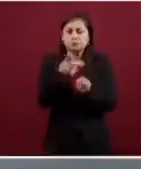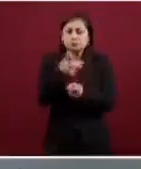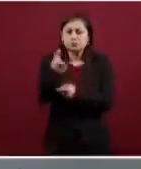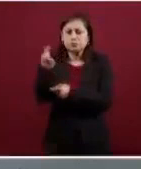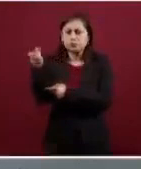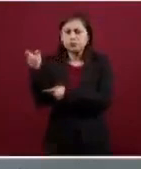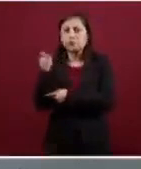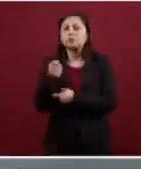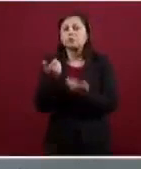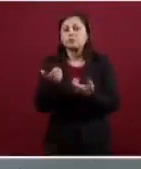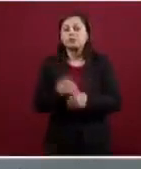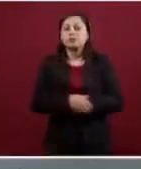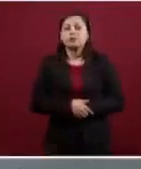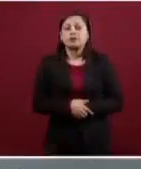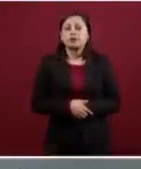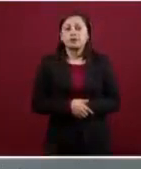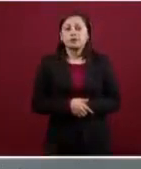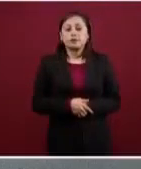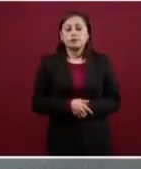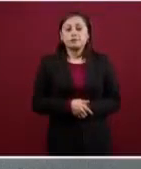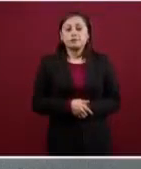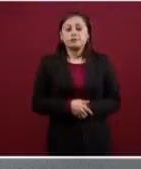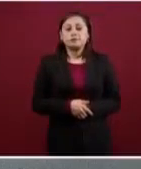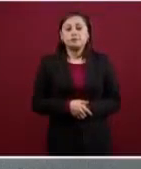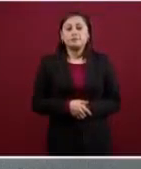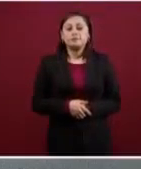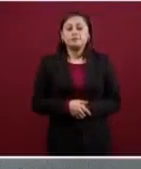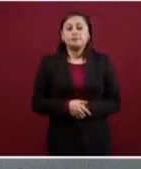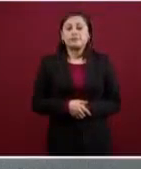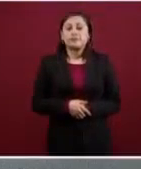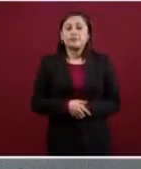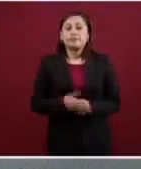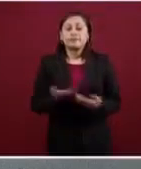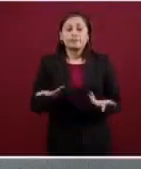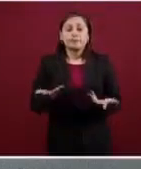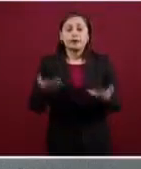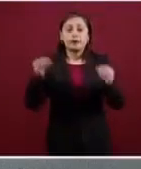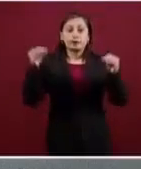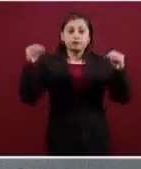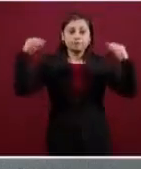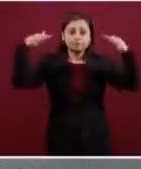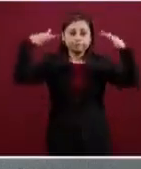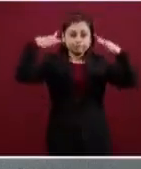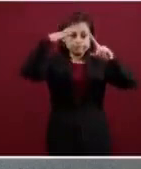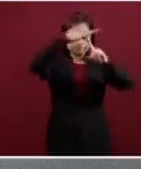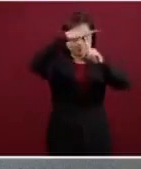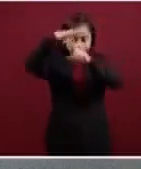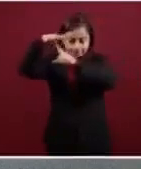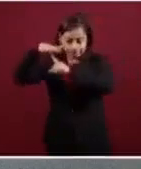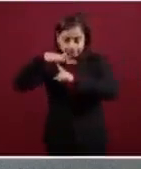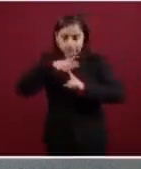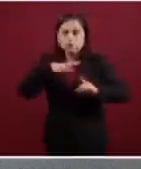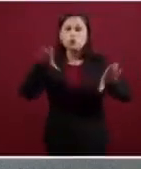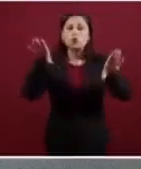¿Cuál es el despliegue aéreo que se establece en el desarrollo de las agresiones?